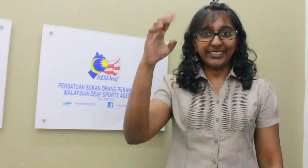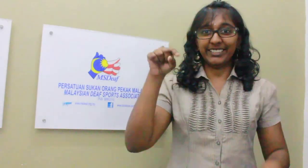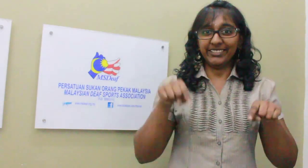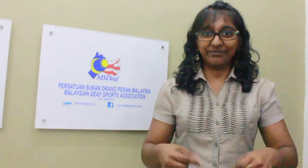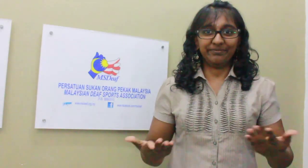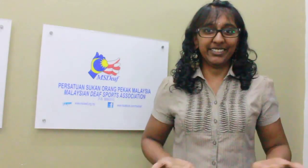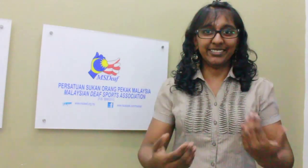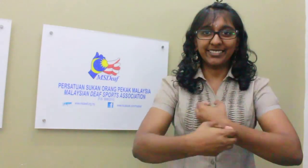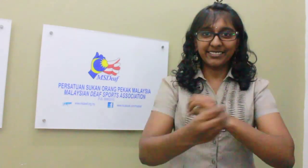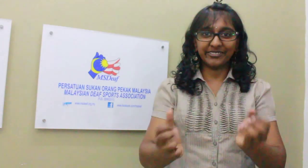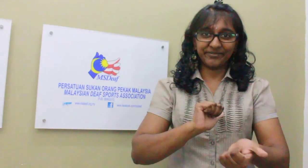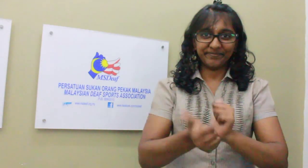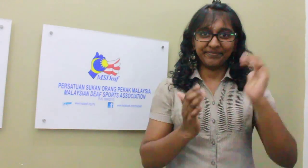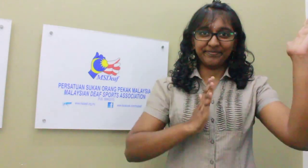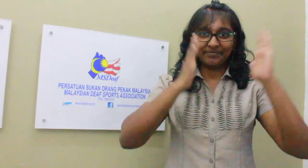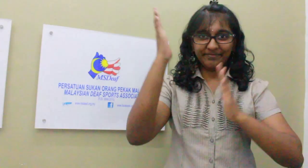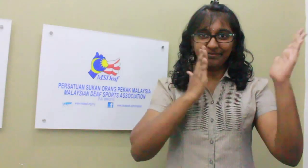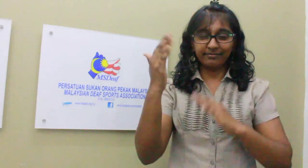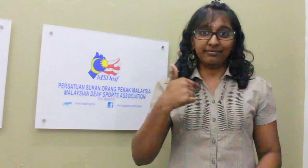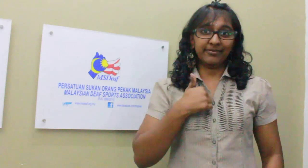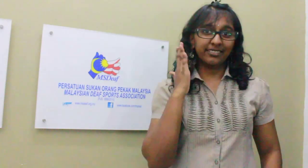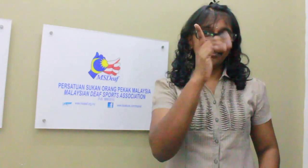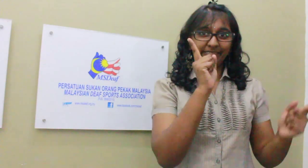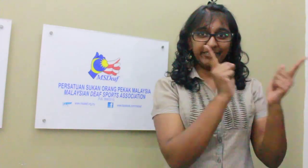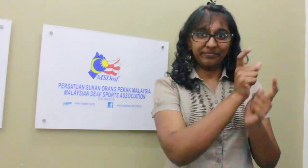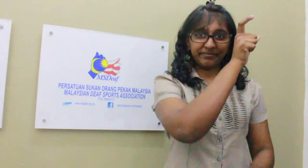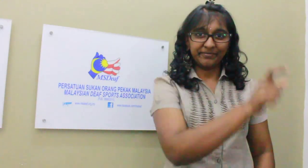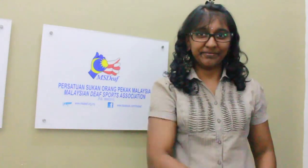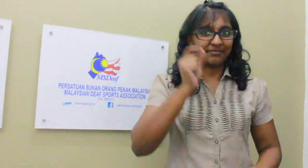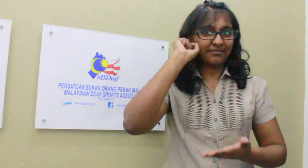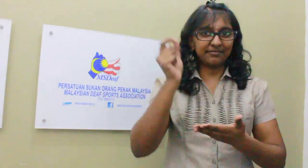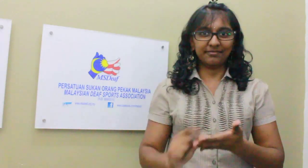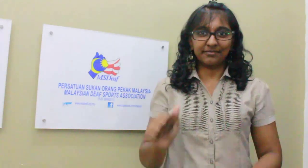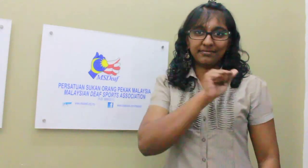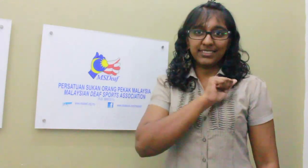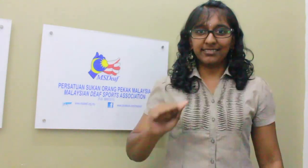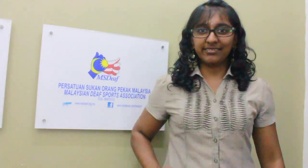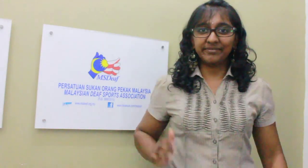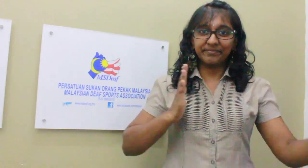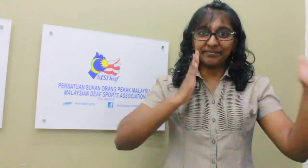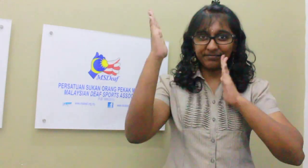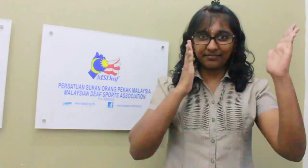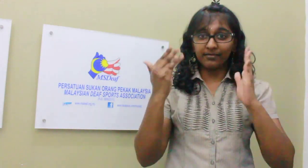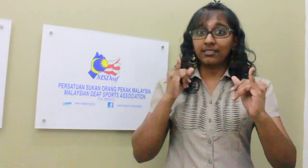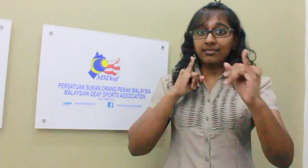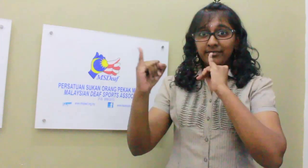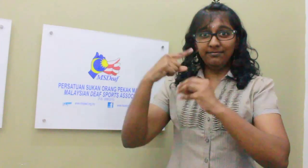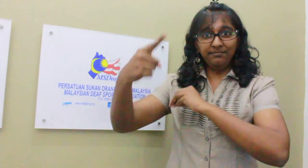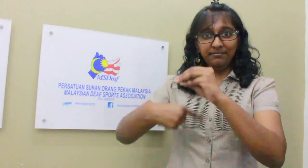Hello, saya berada di pejabat MSDeaf. Kini saya akan temu ramal bersama setiausaha agung MSDeaf.